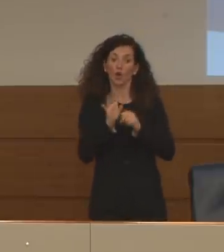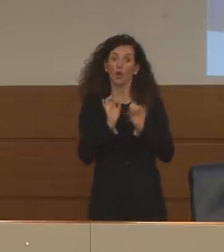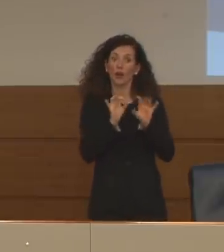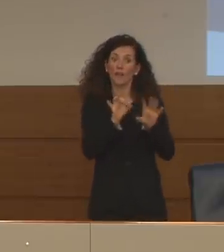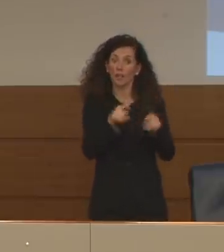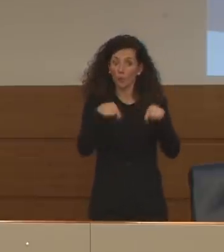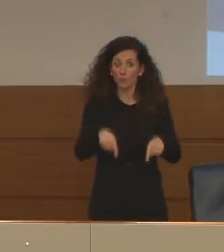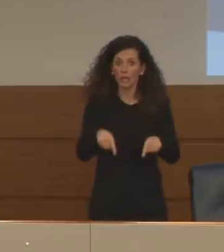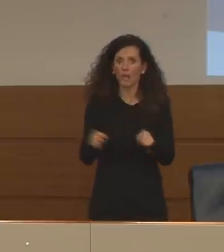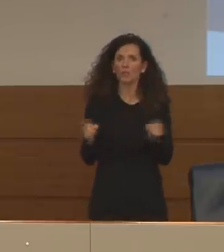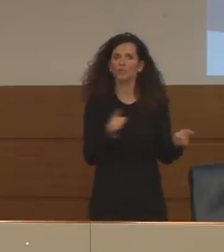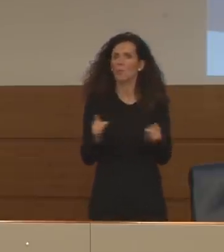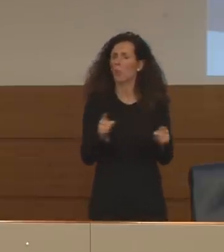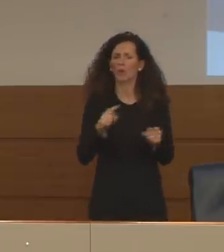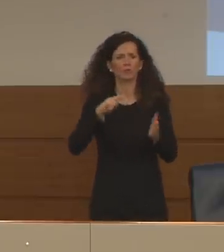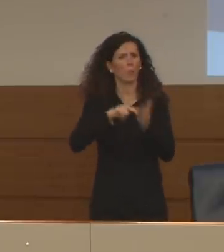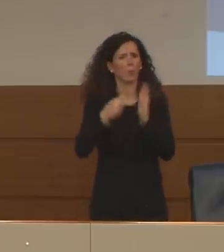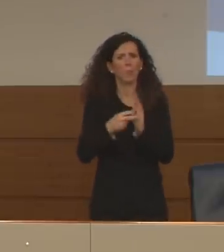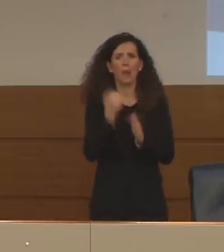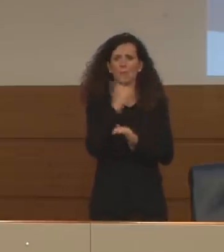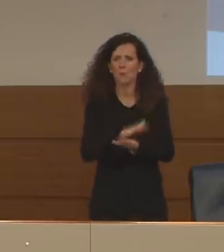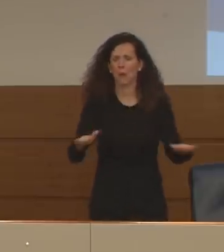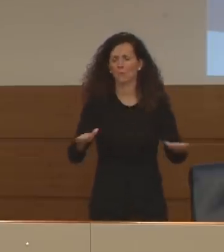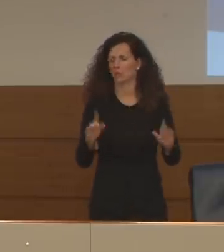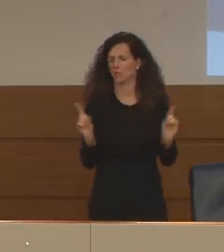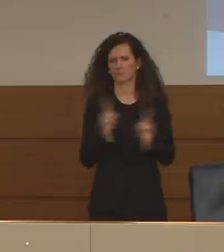rappresenta un problema per i bambini e questo penso che sia importante che